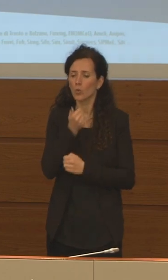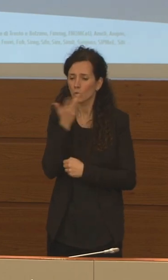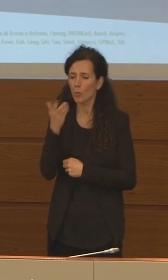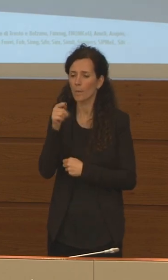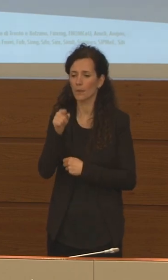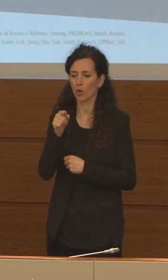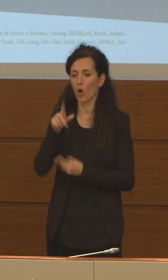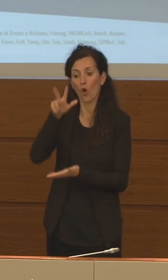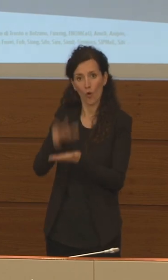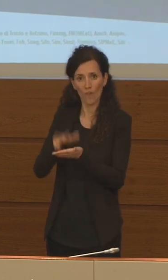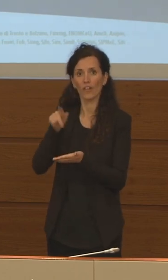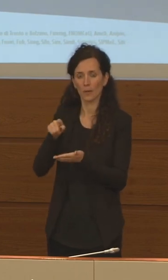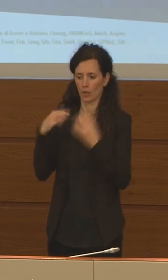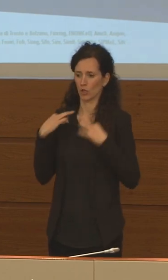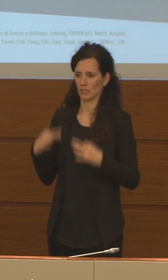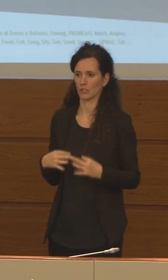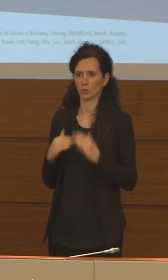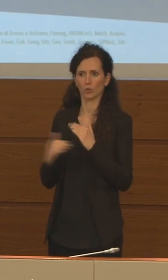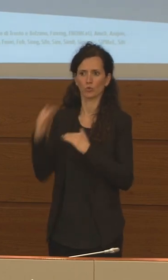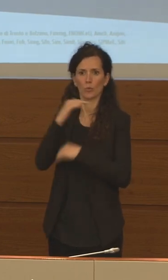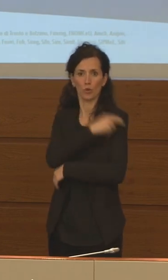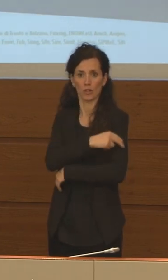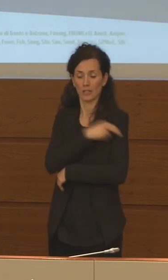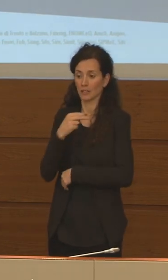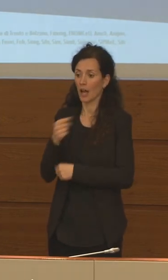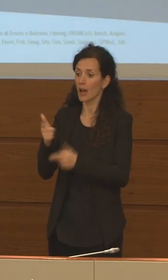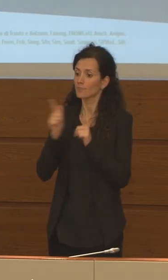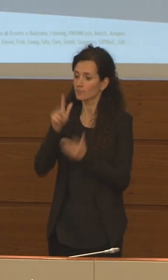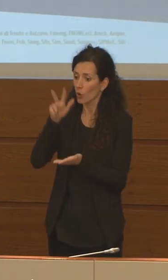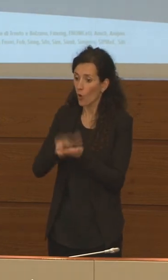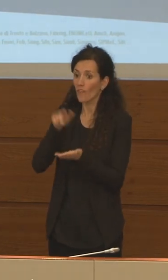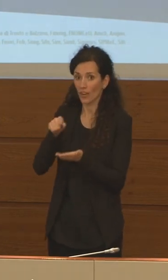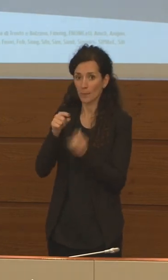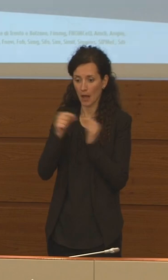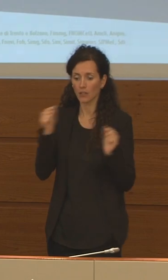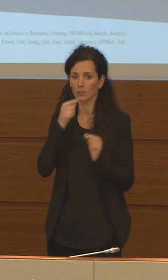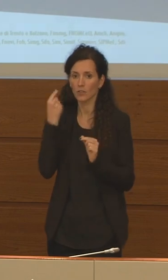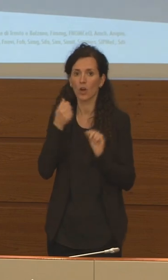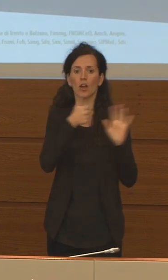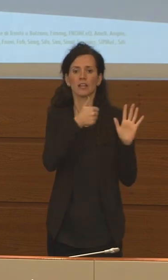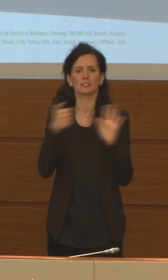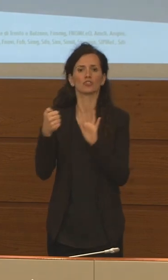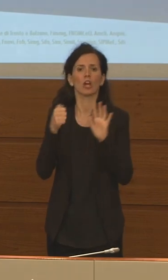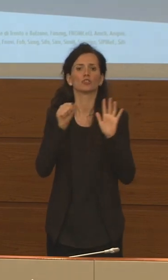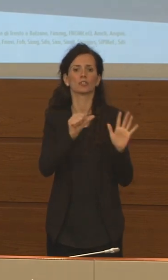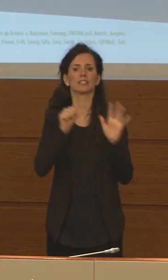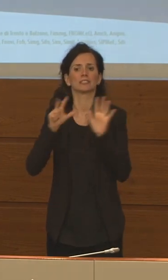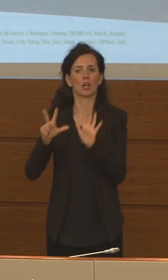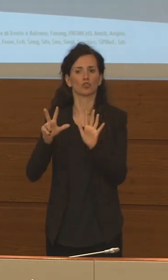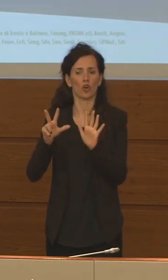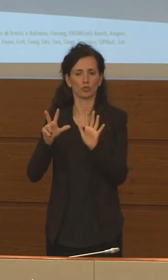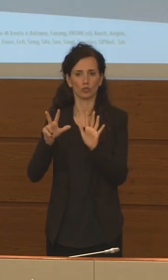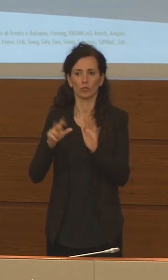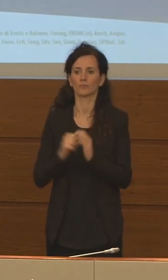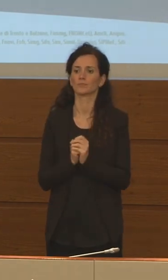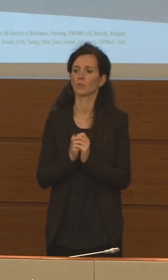Superiore di Sanità dei casi positivi confermati è di 668. Ultima notizia io voglio